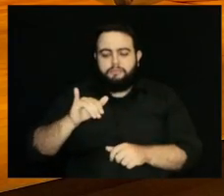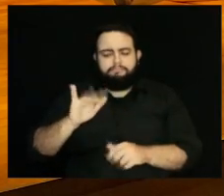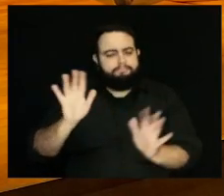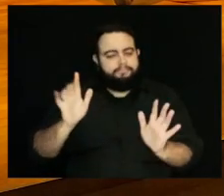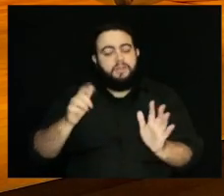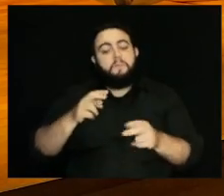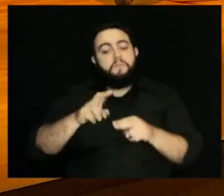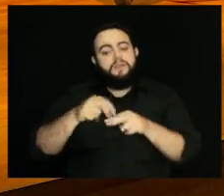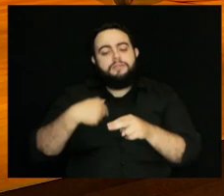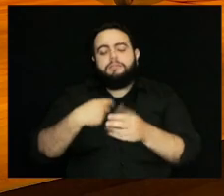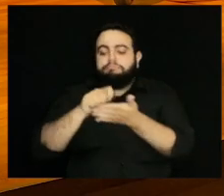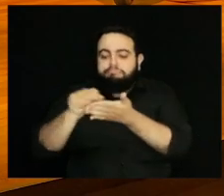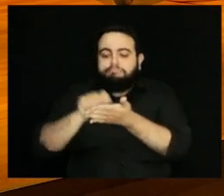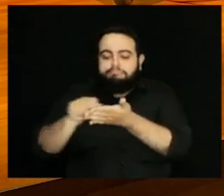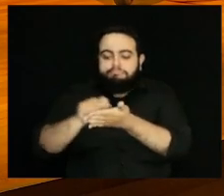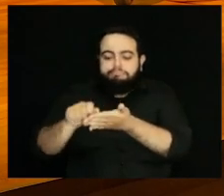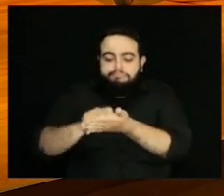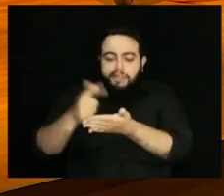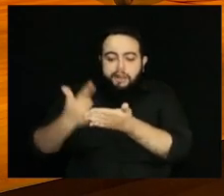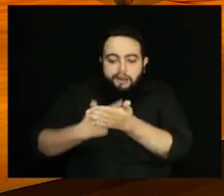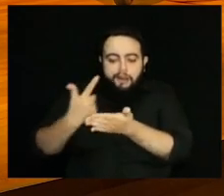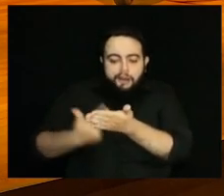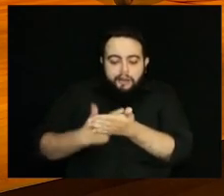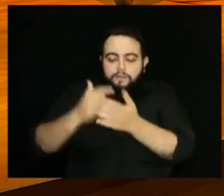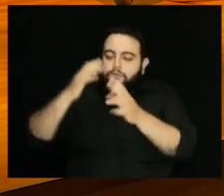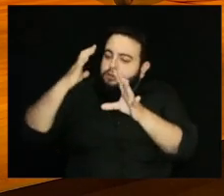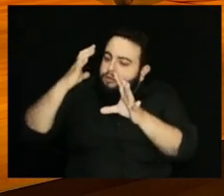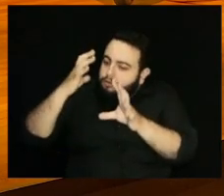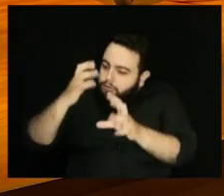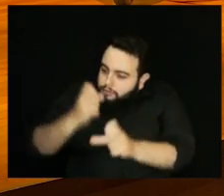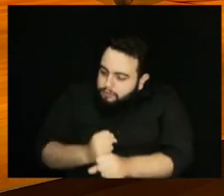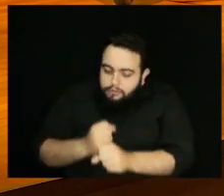inteiro sobre Lupicínio. Se eu começar a falar sobre Lupicínio não vou parar.